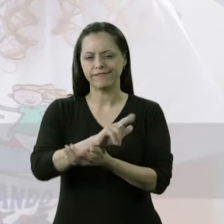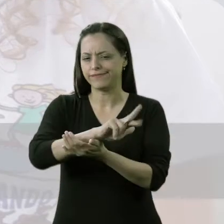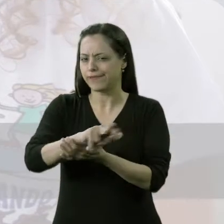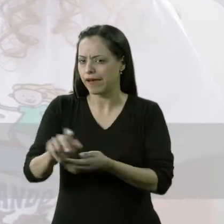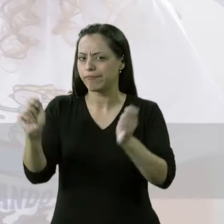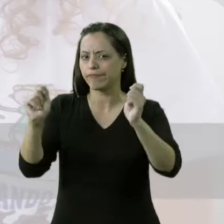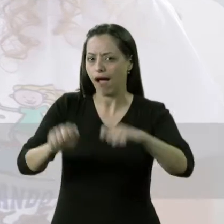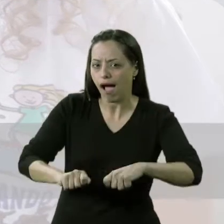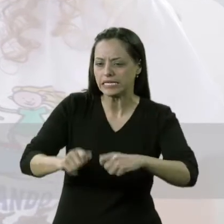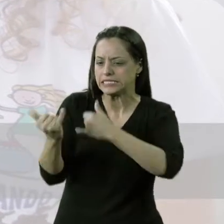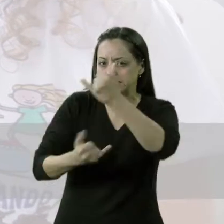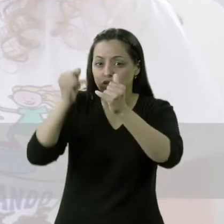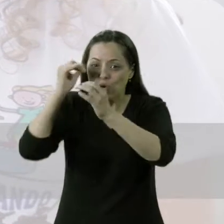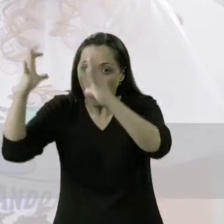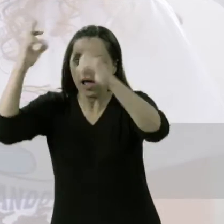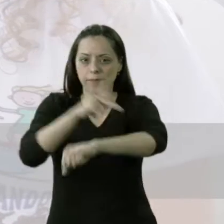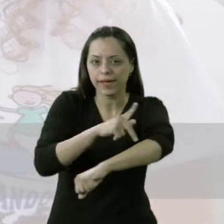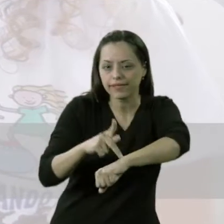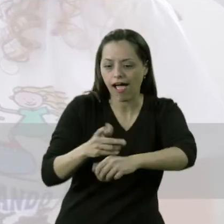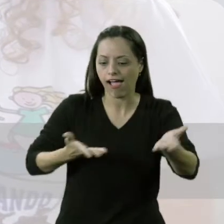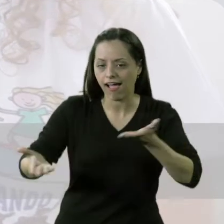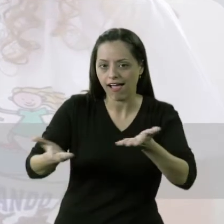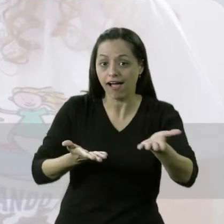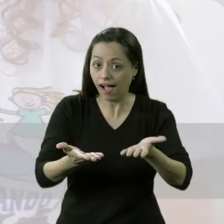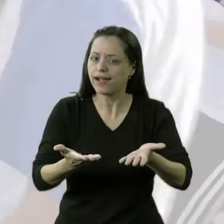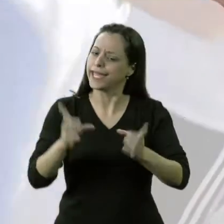Tem tantas possibilidades lúdicas, tantas possibilidades pedagógicas.